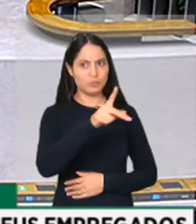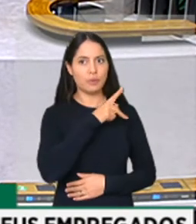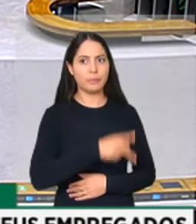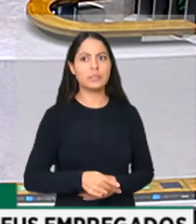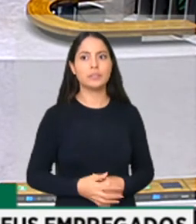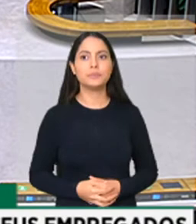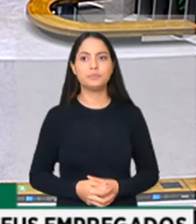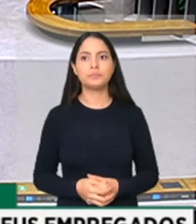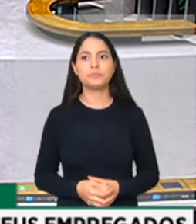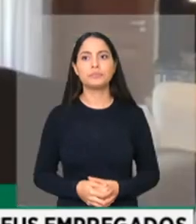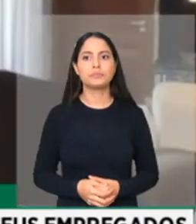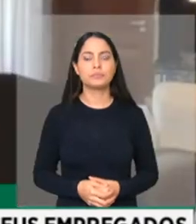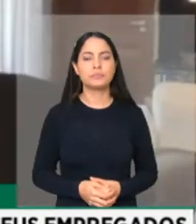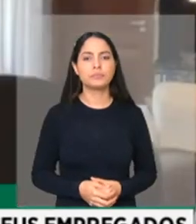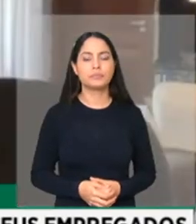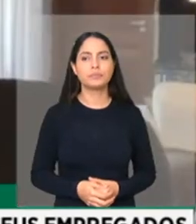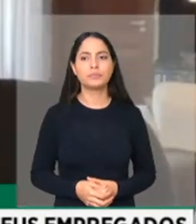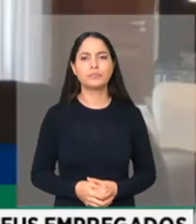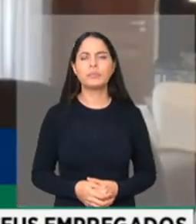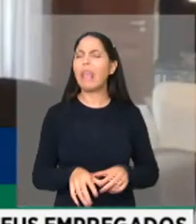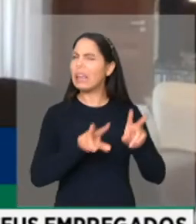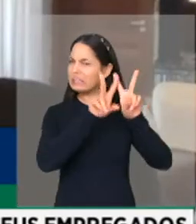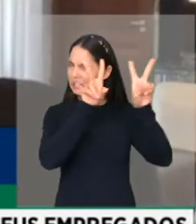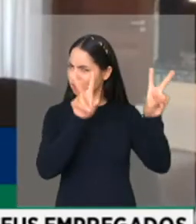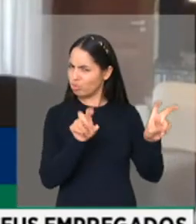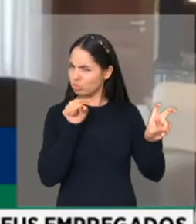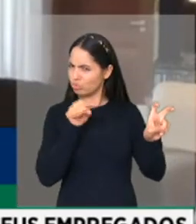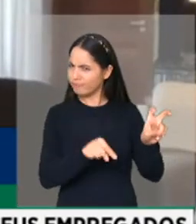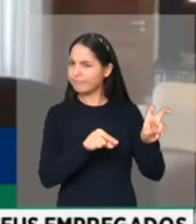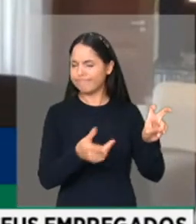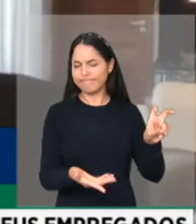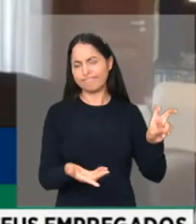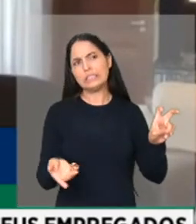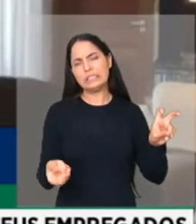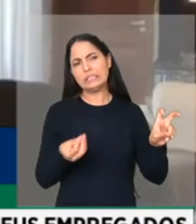DEPUTADO. [DEPUTADO]: MUITO OBRIGADO. PRESIDENTE, ESSE